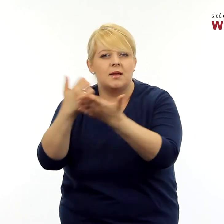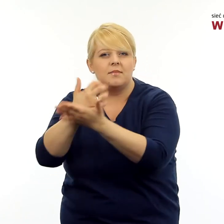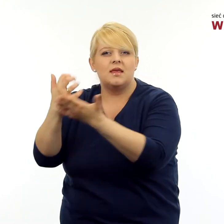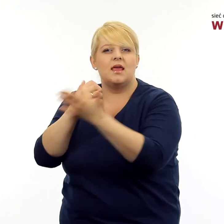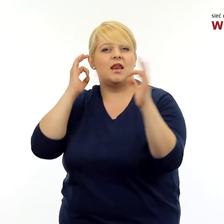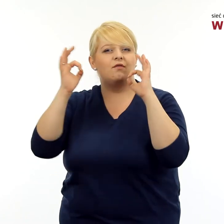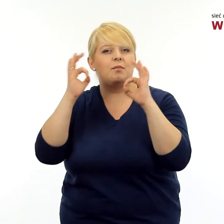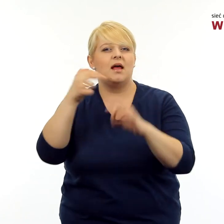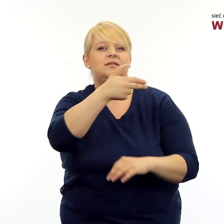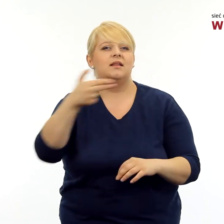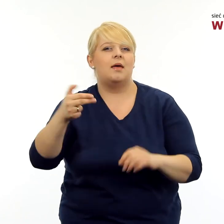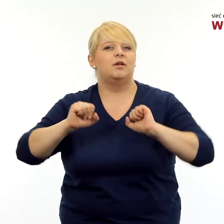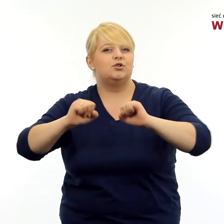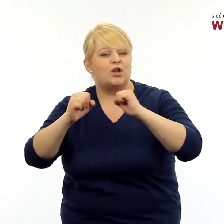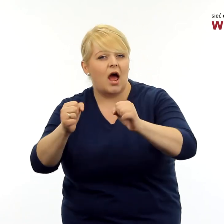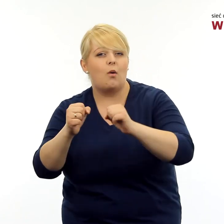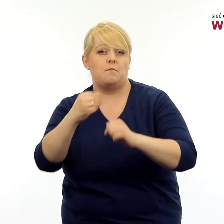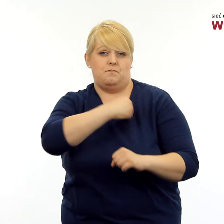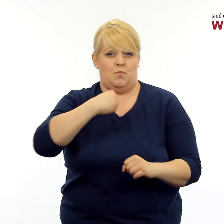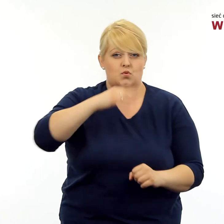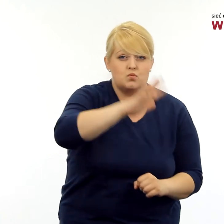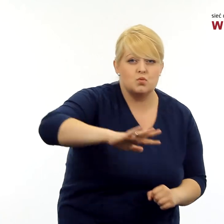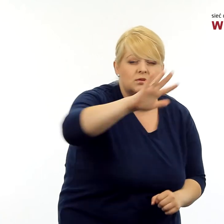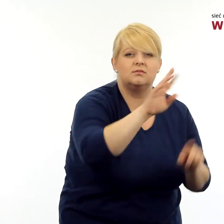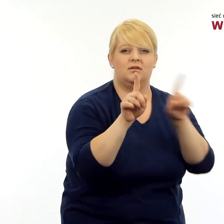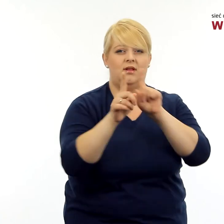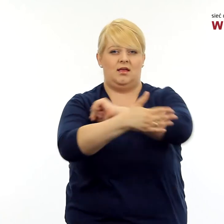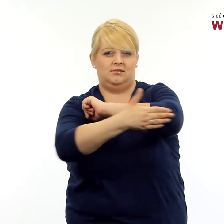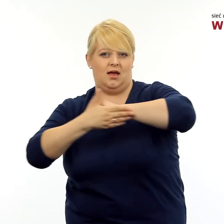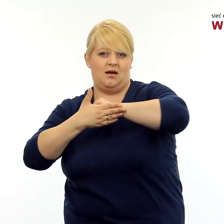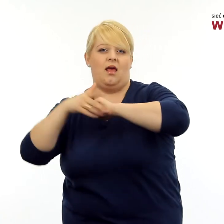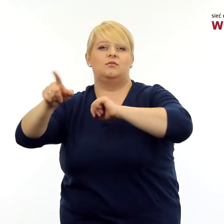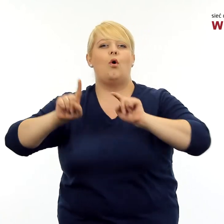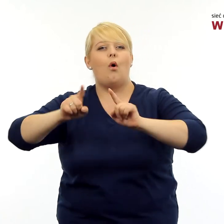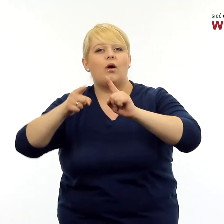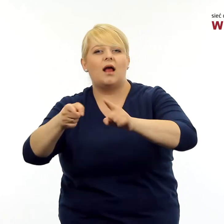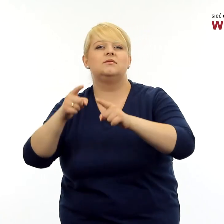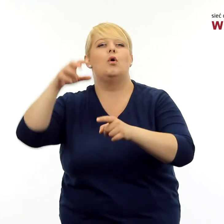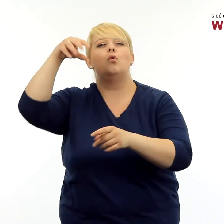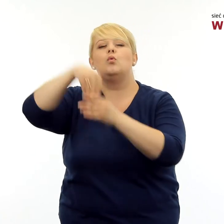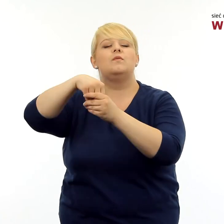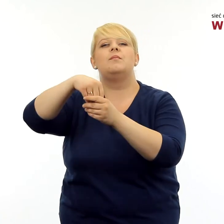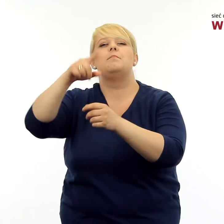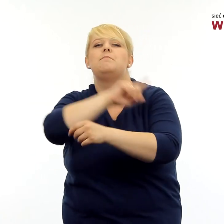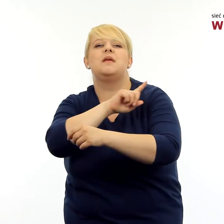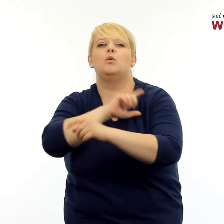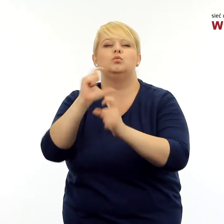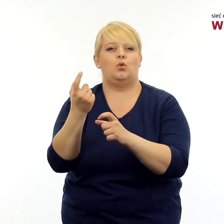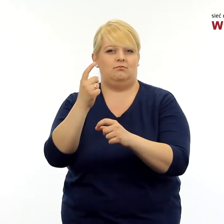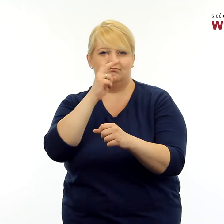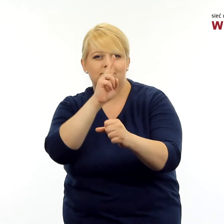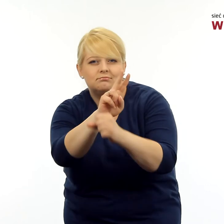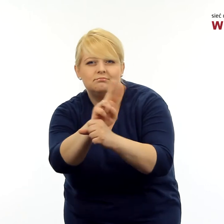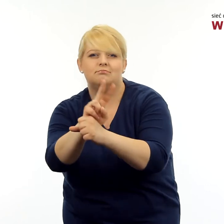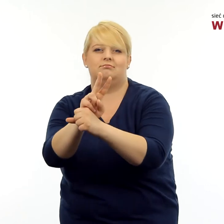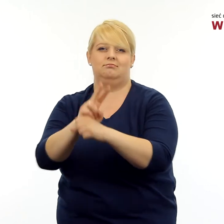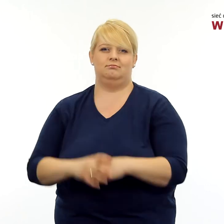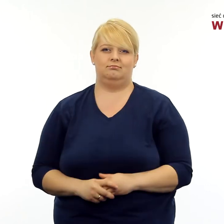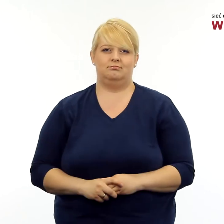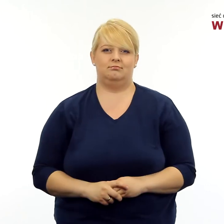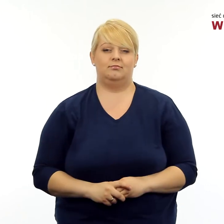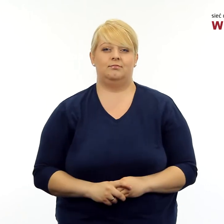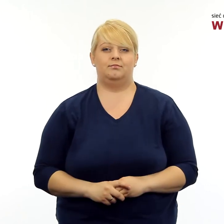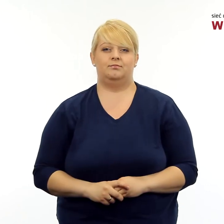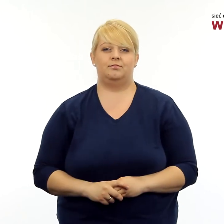na temat działalności polskich i zagranicznych organizacji strażniczych.